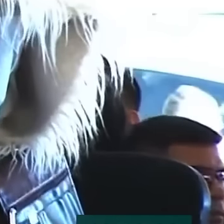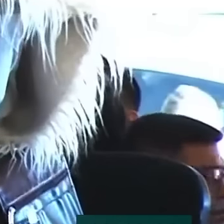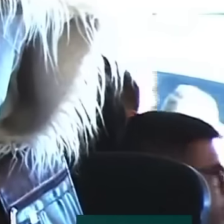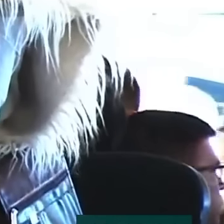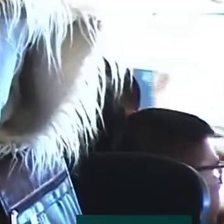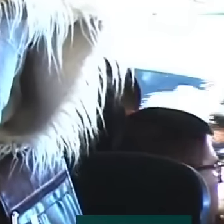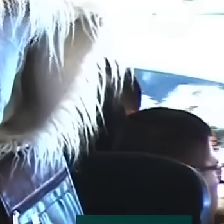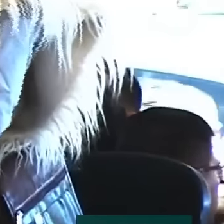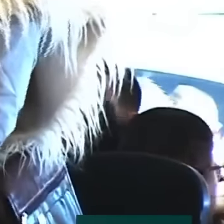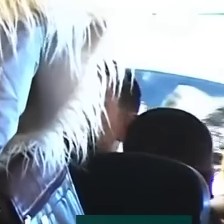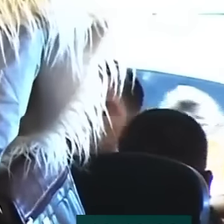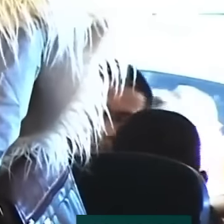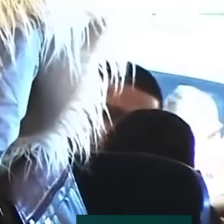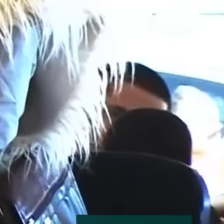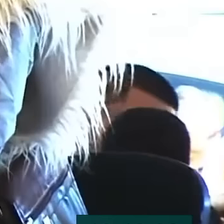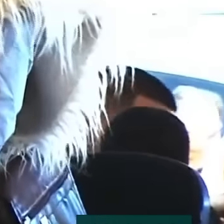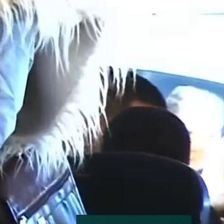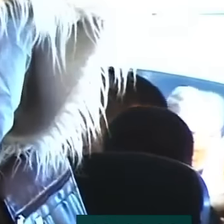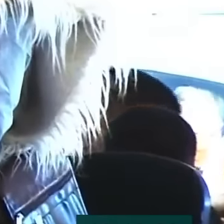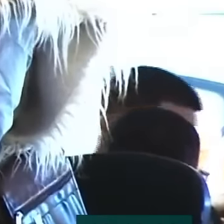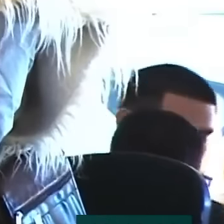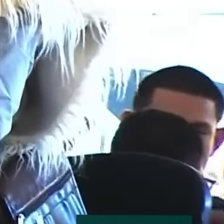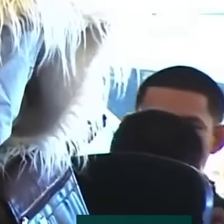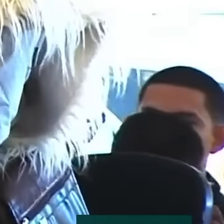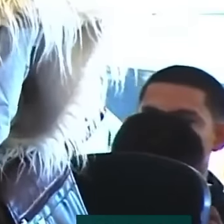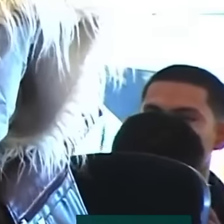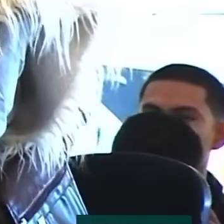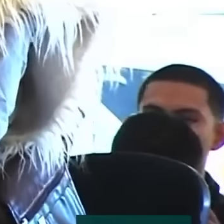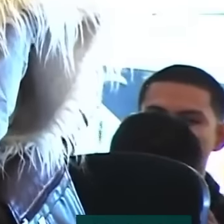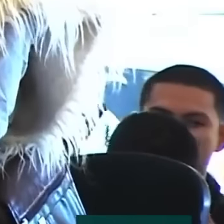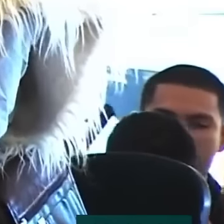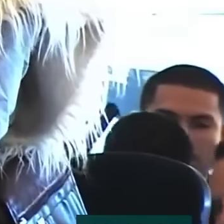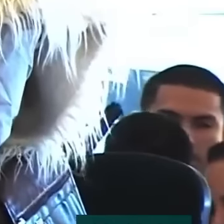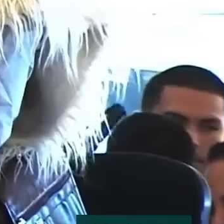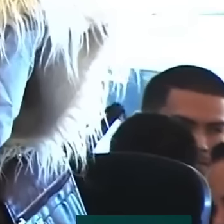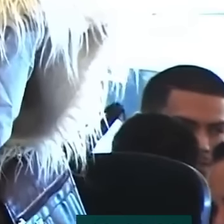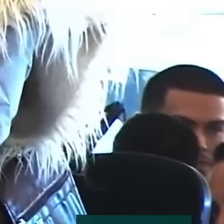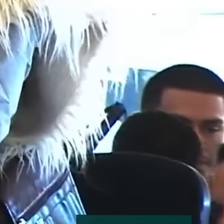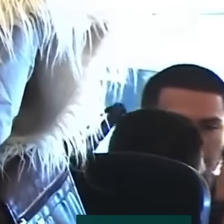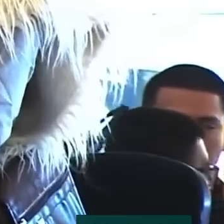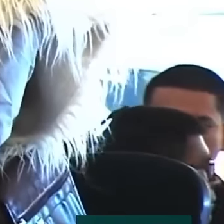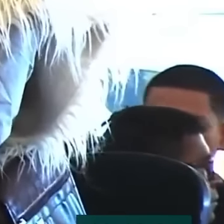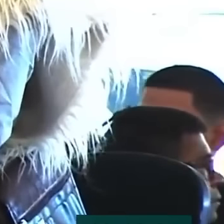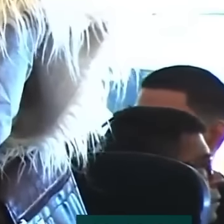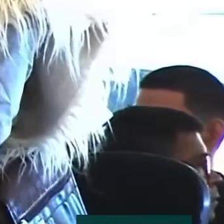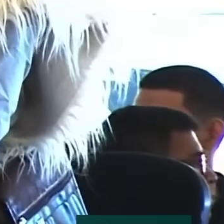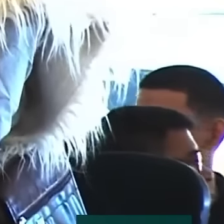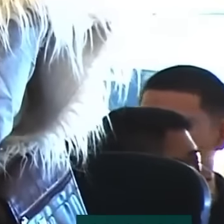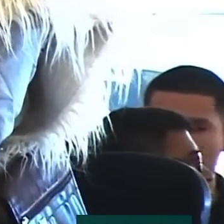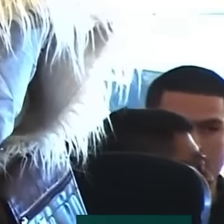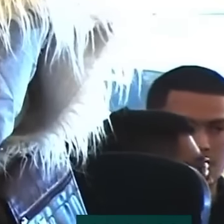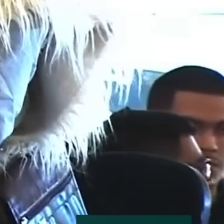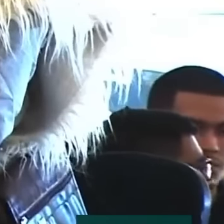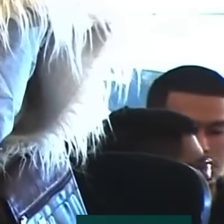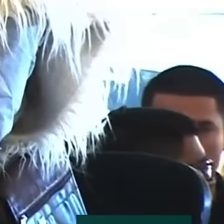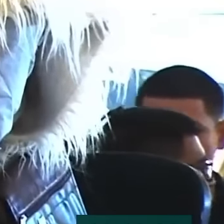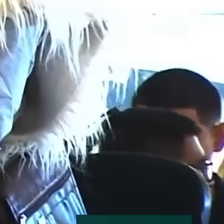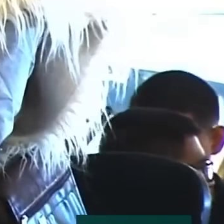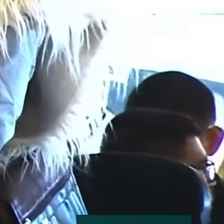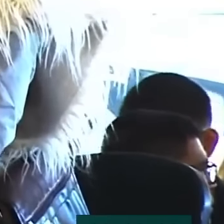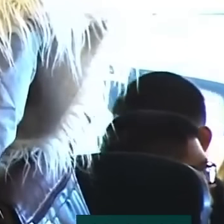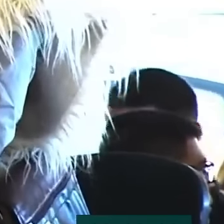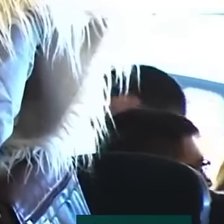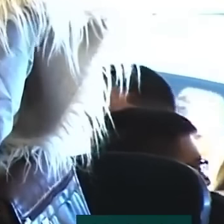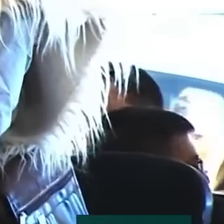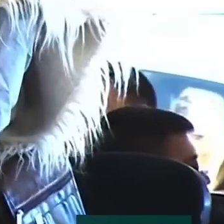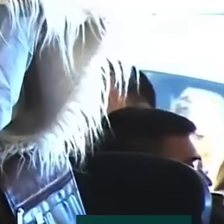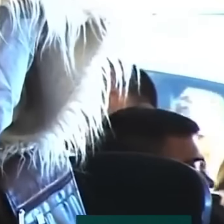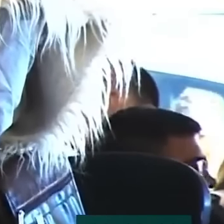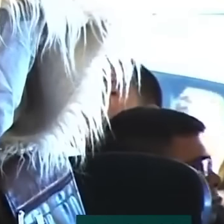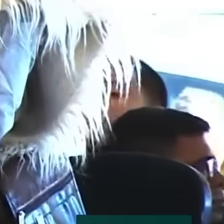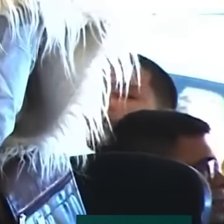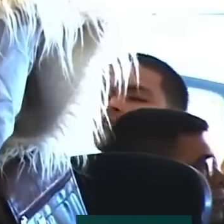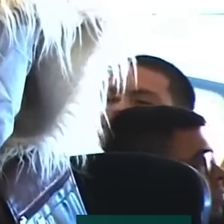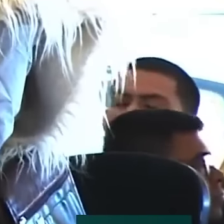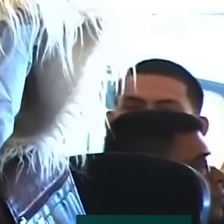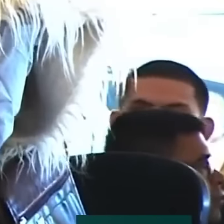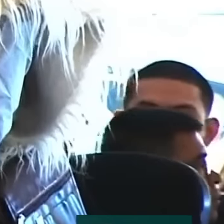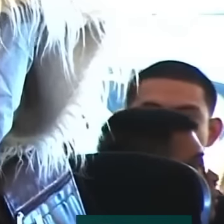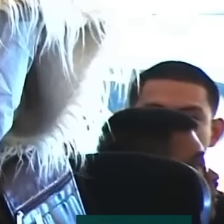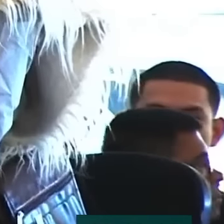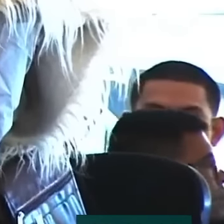indulal